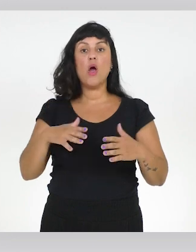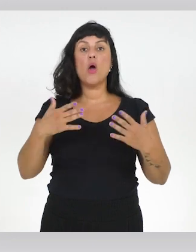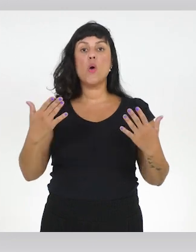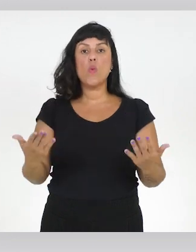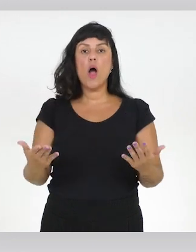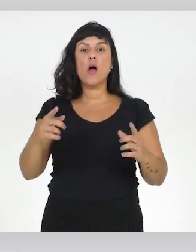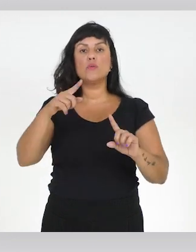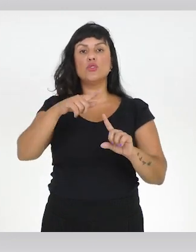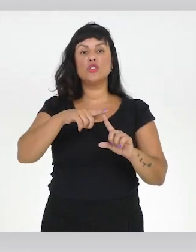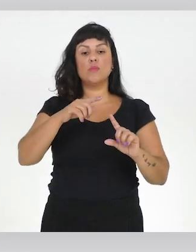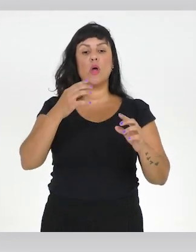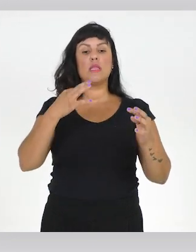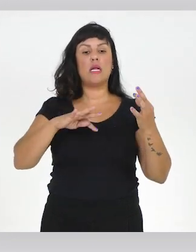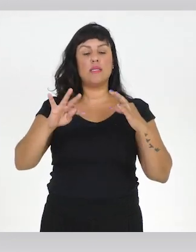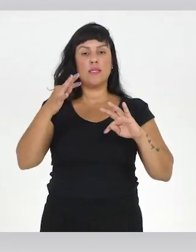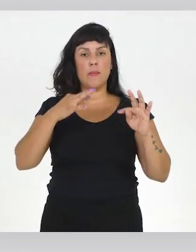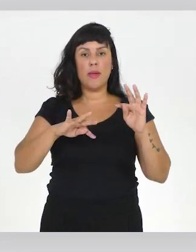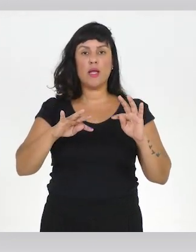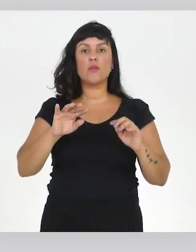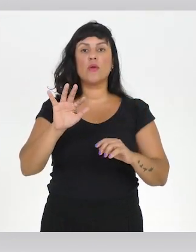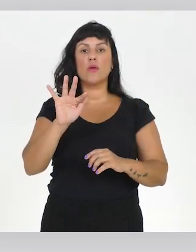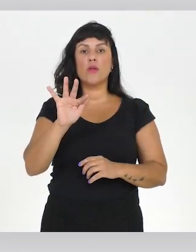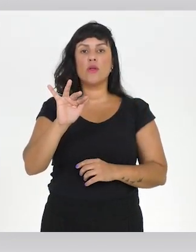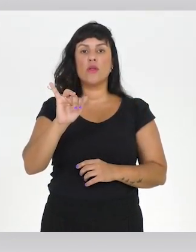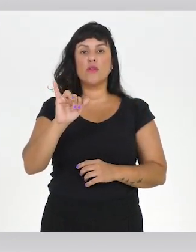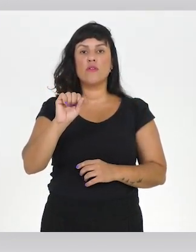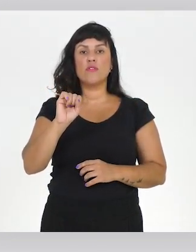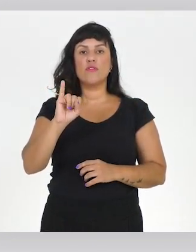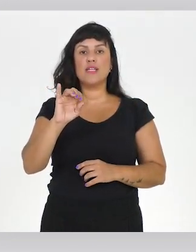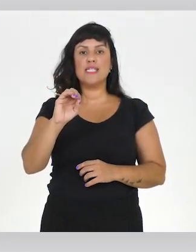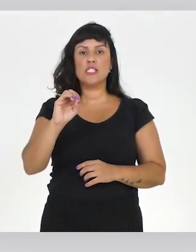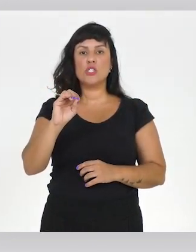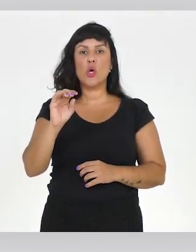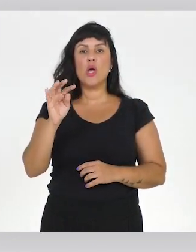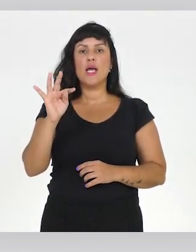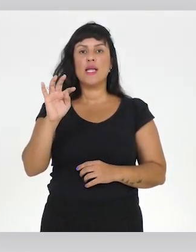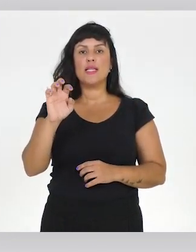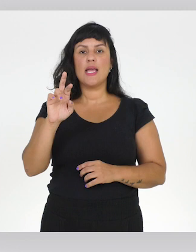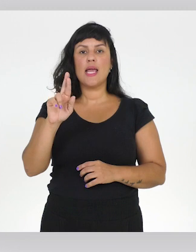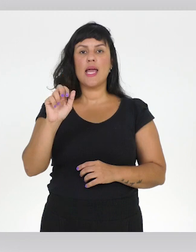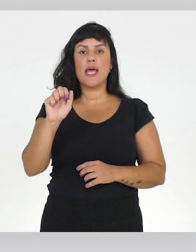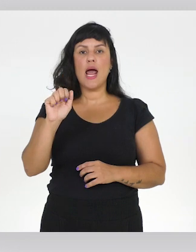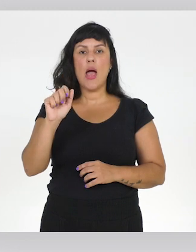fisioterapêuticos para dor. Os objetivos dessa aula são: compreender